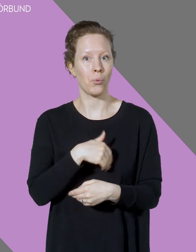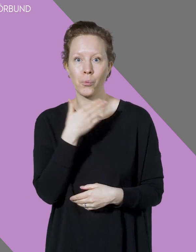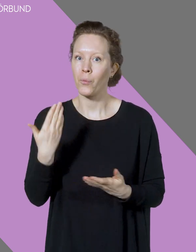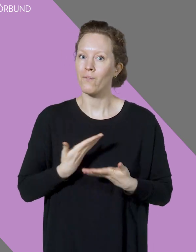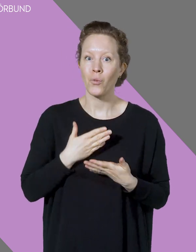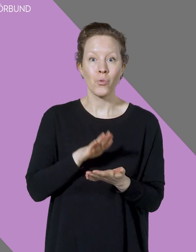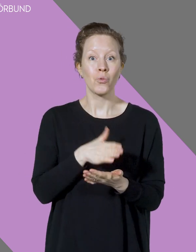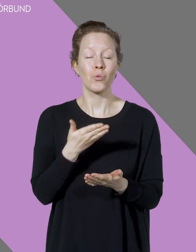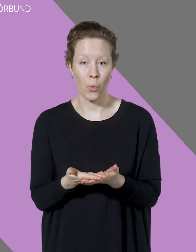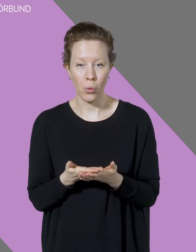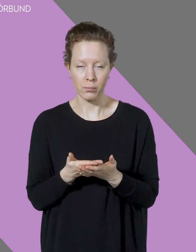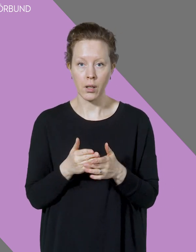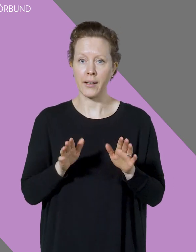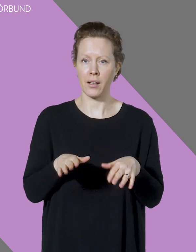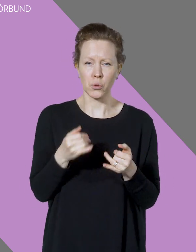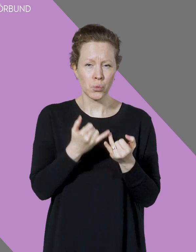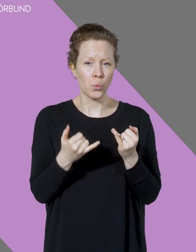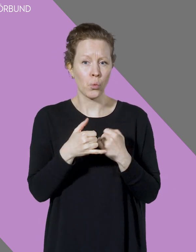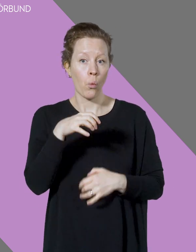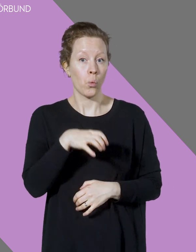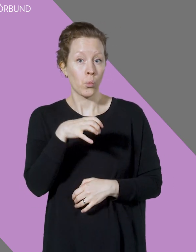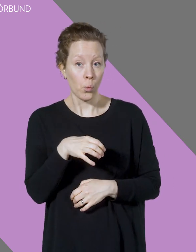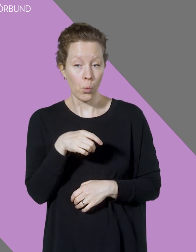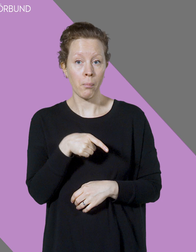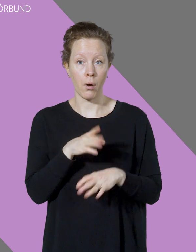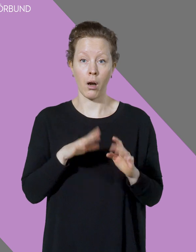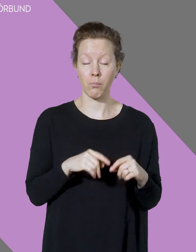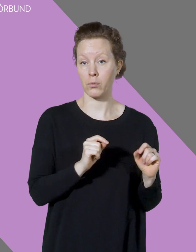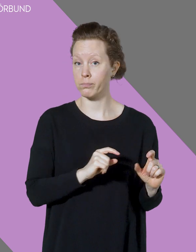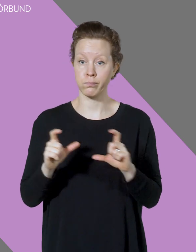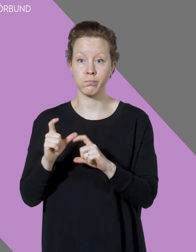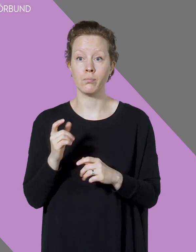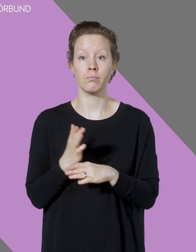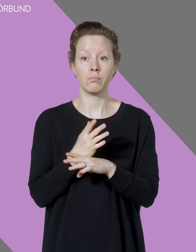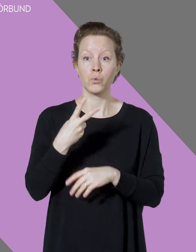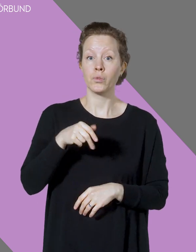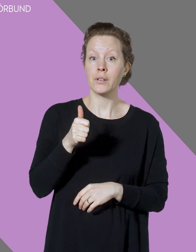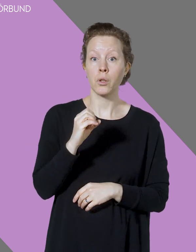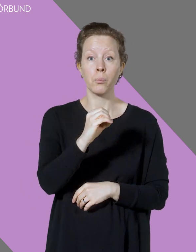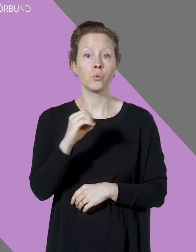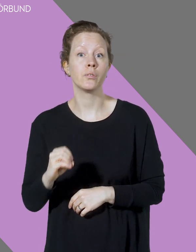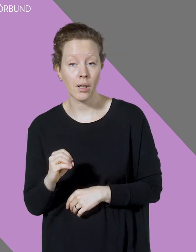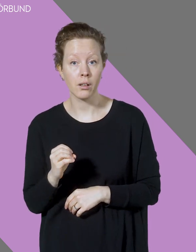inte fick en tolk redan i slutet av oktober ökat med kring 29 procent -